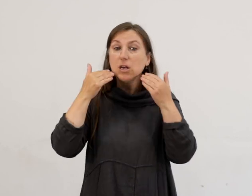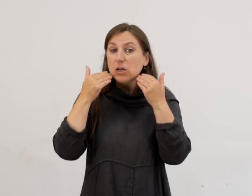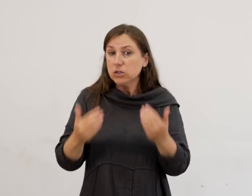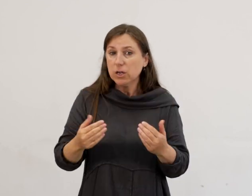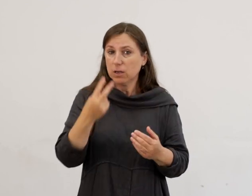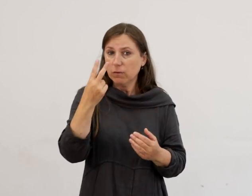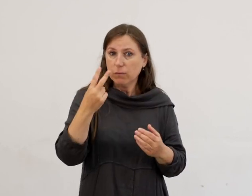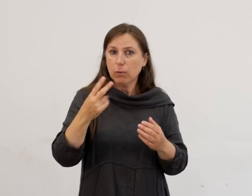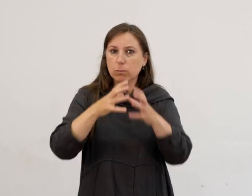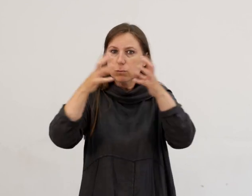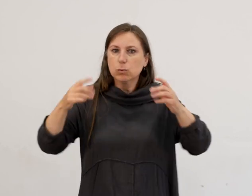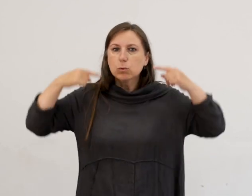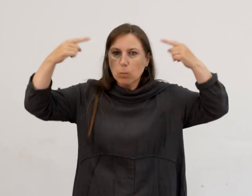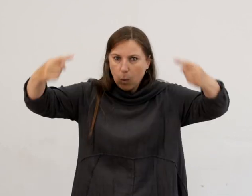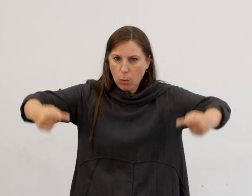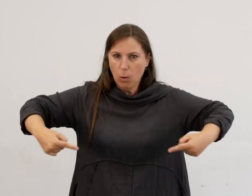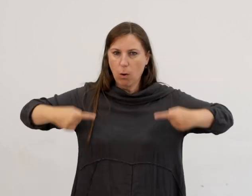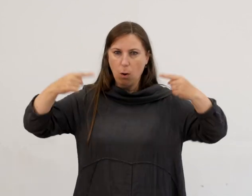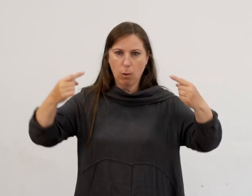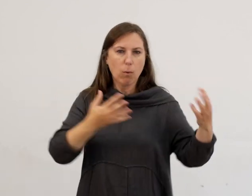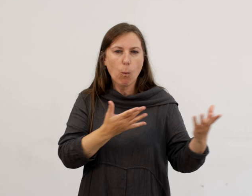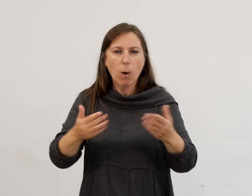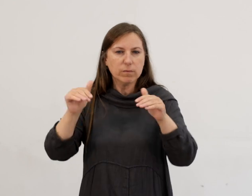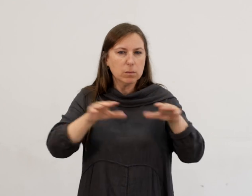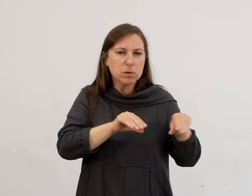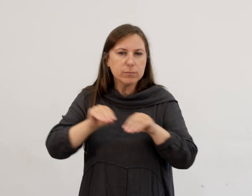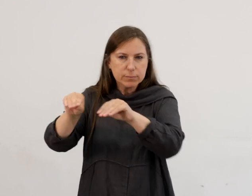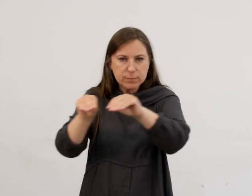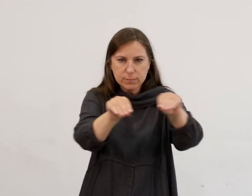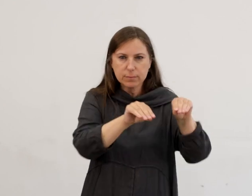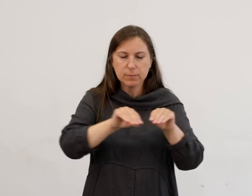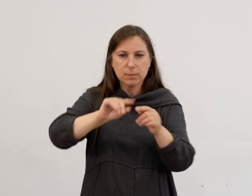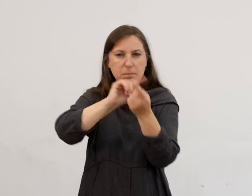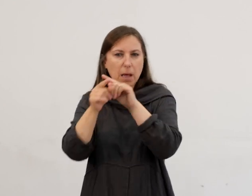Jednak dzięki dwóm dużym kołom można było ją z łatwością przemieszczać,